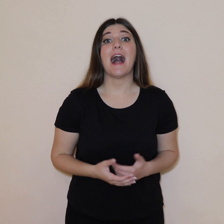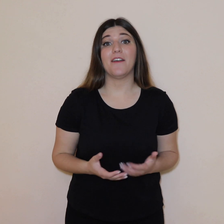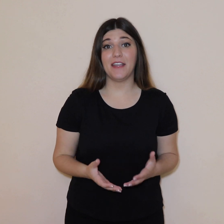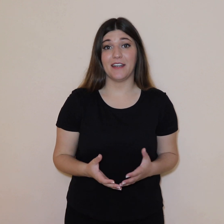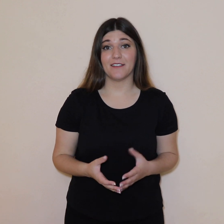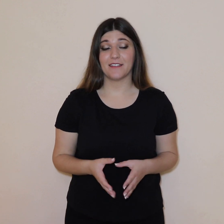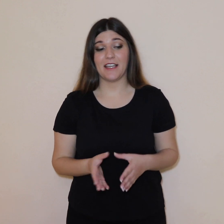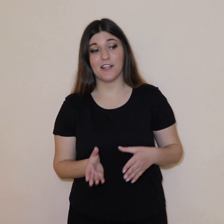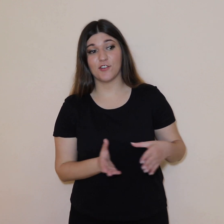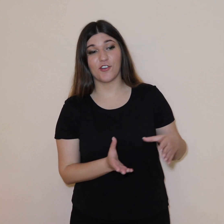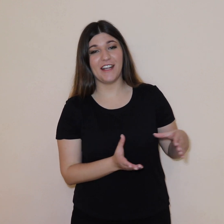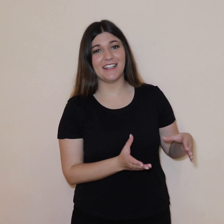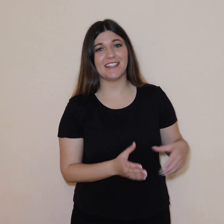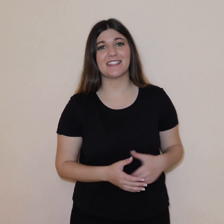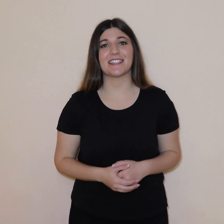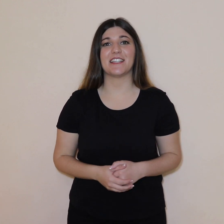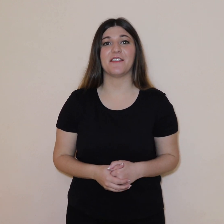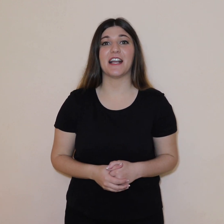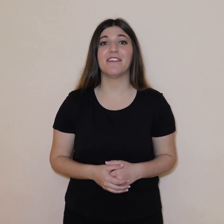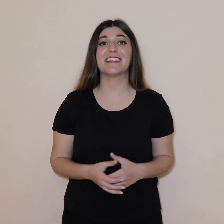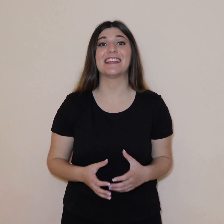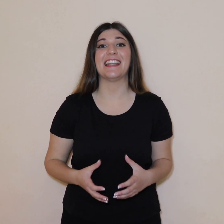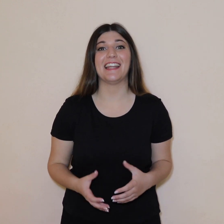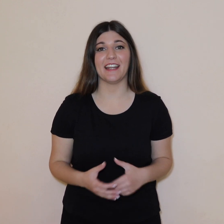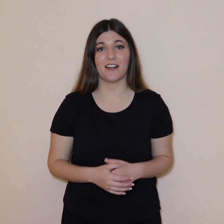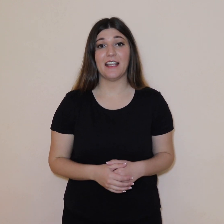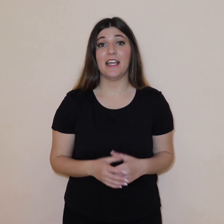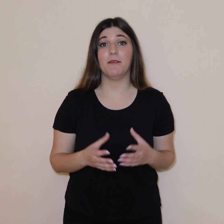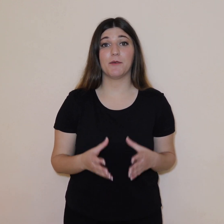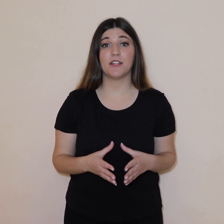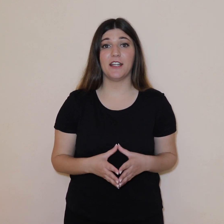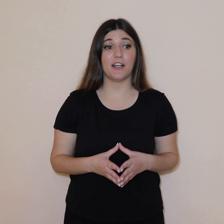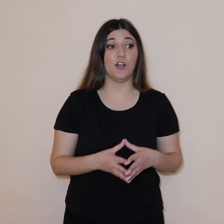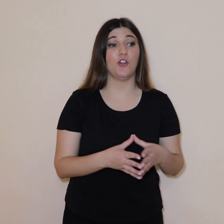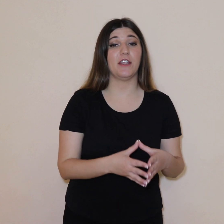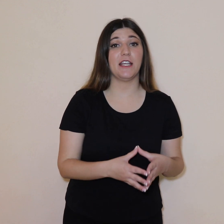"Haber", que ya os lo colé antes qué significaba "tener". El verbo "tener" no lo diríamos,